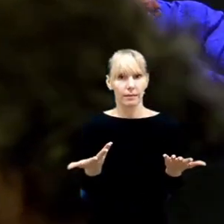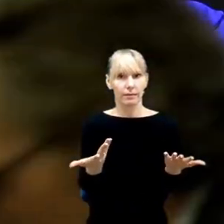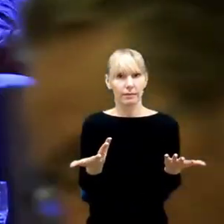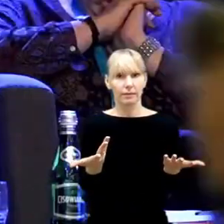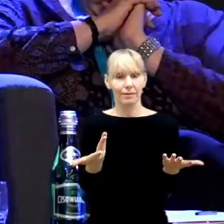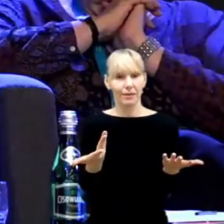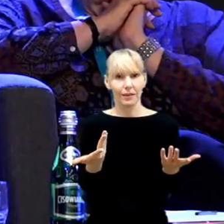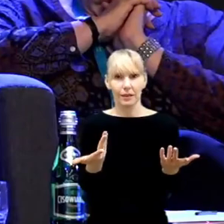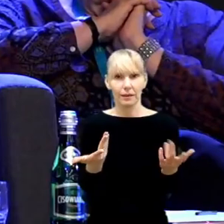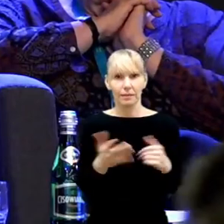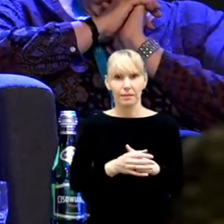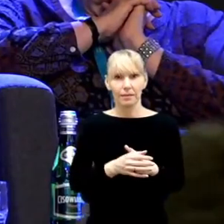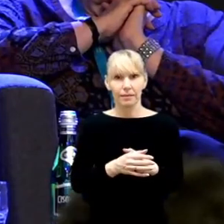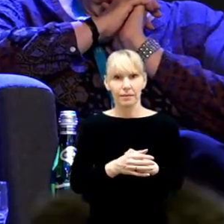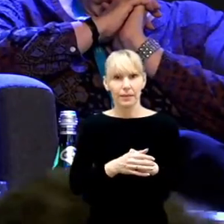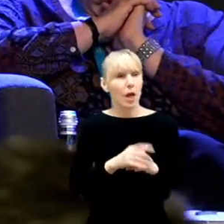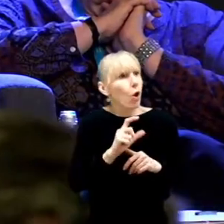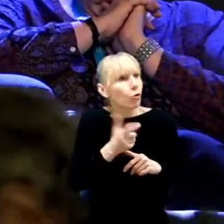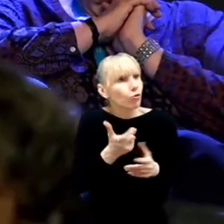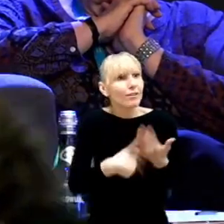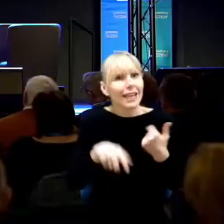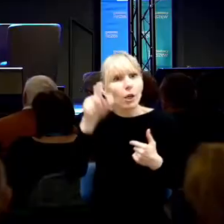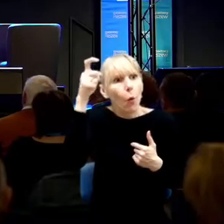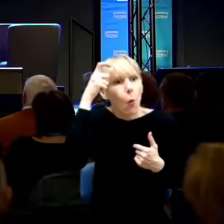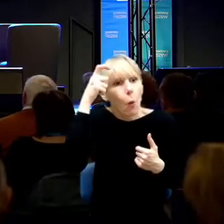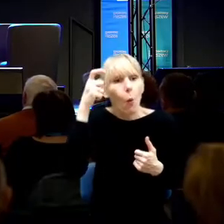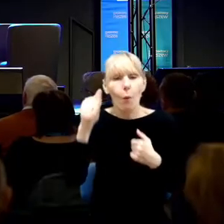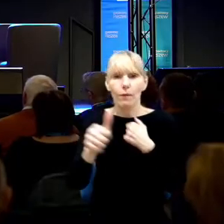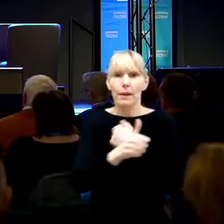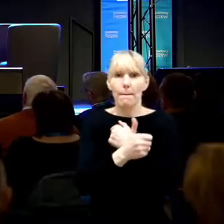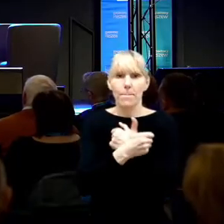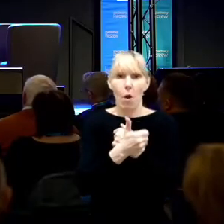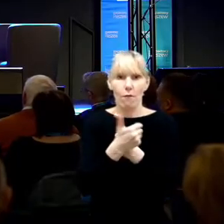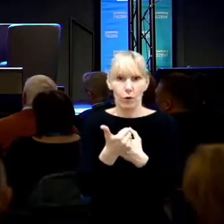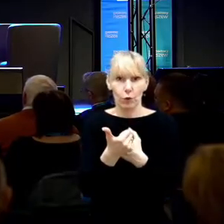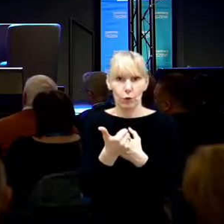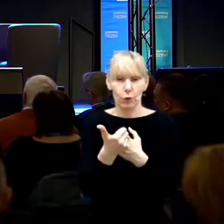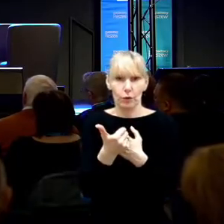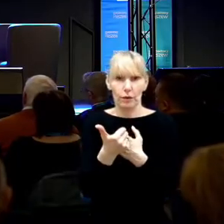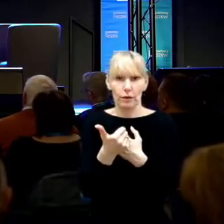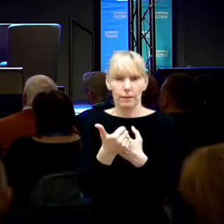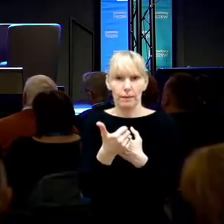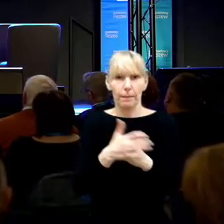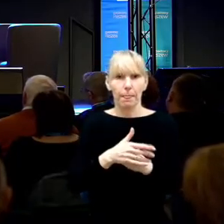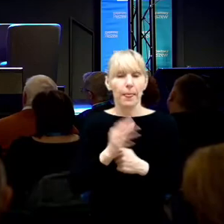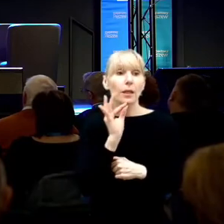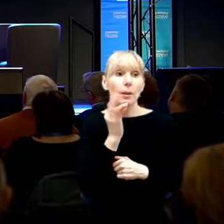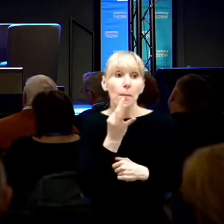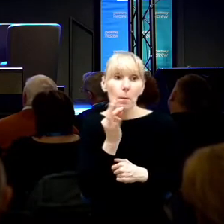To w zasadzie co jest takim głównym powodem, który powoduje, że młodzi ludzie albo emigrują, albo zostają?